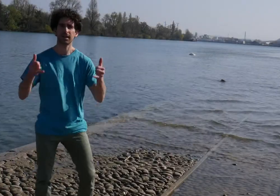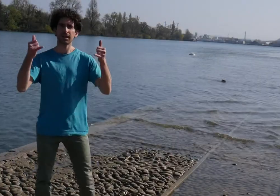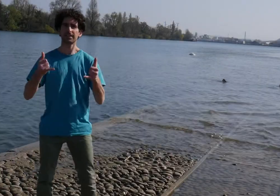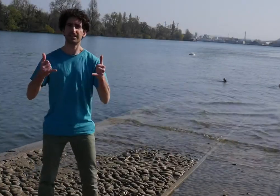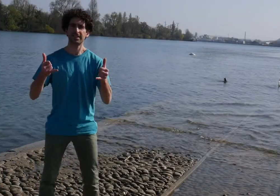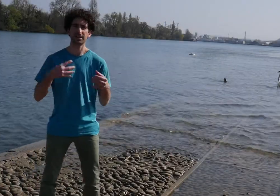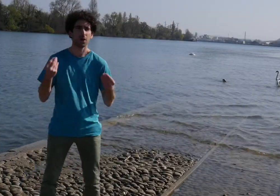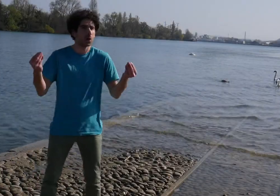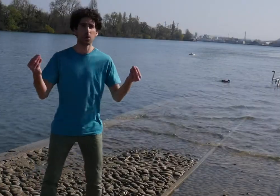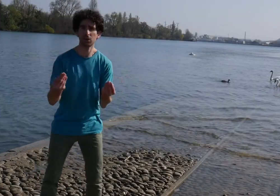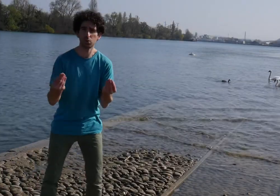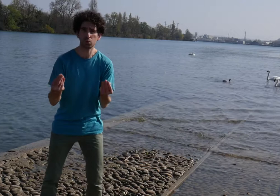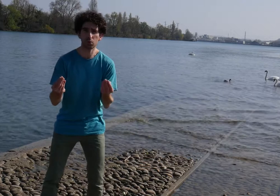Ici, on est où ?